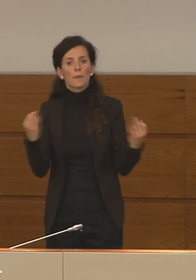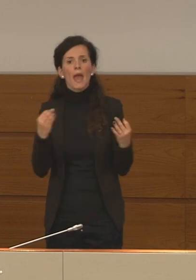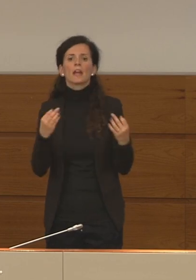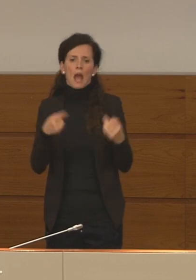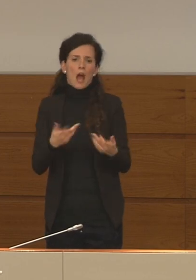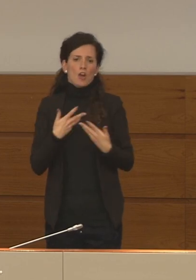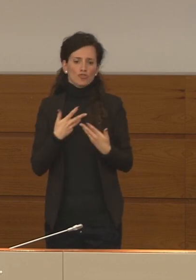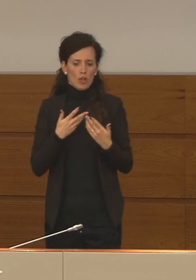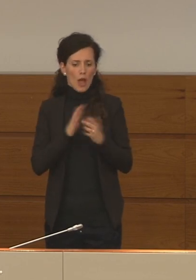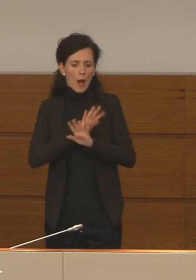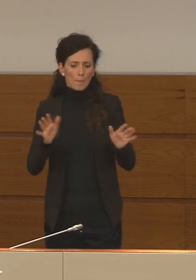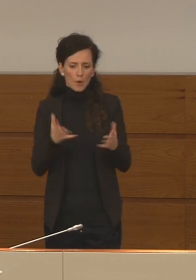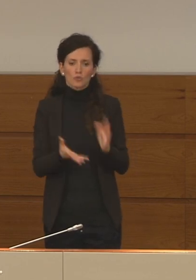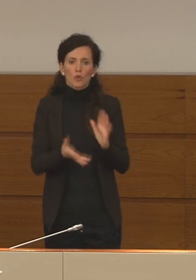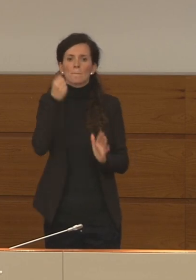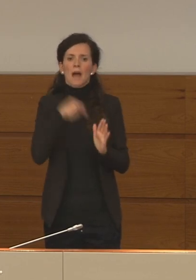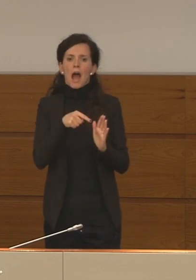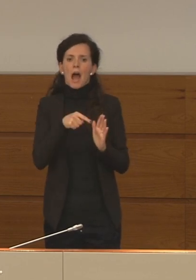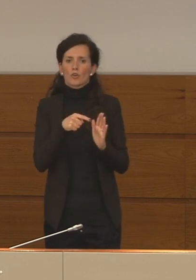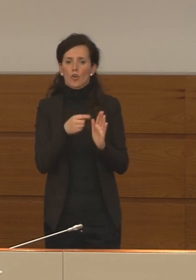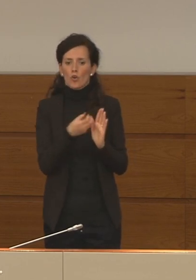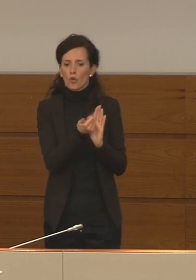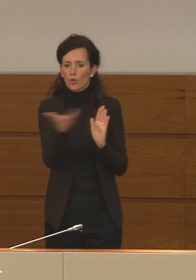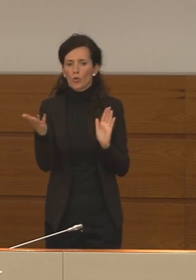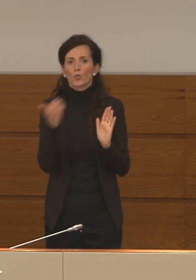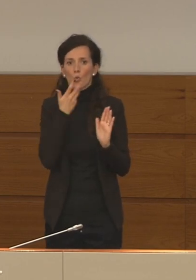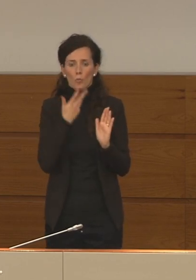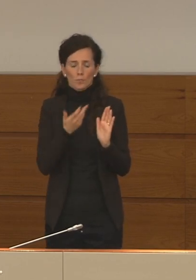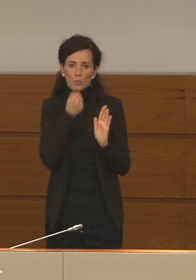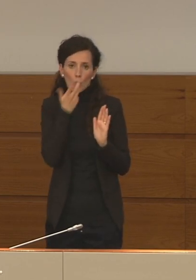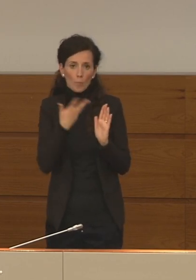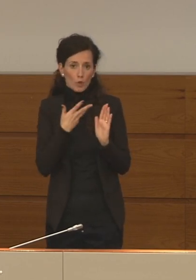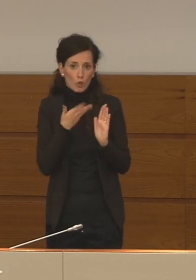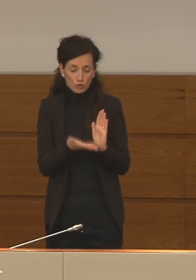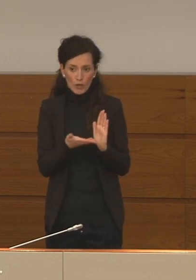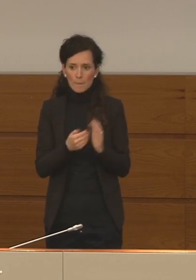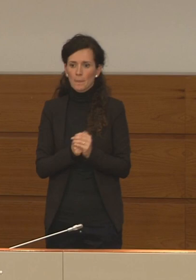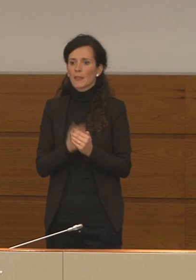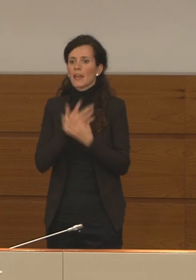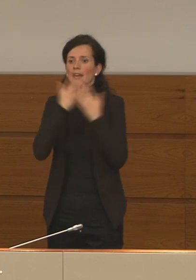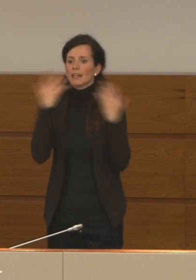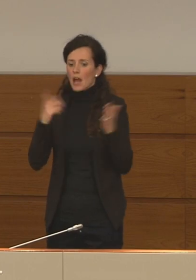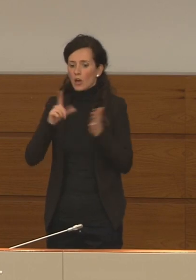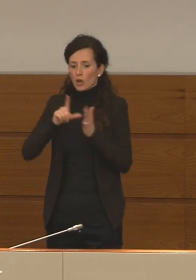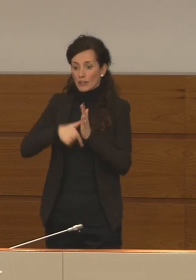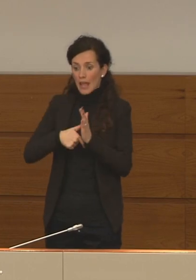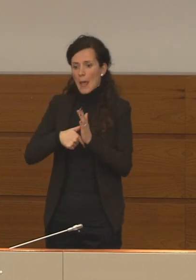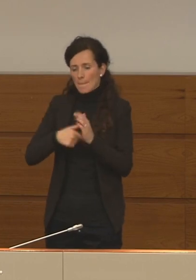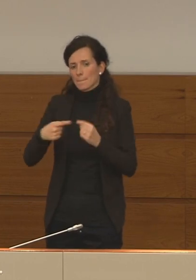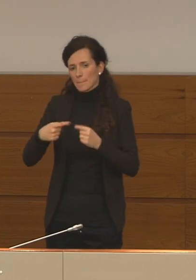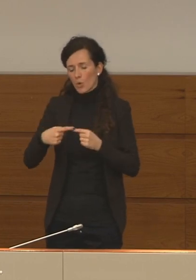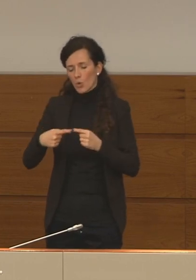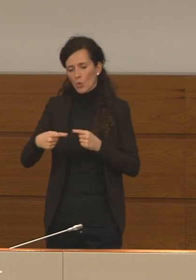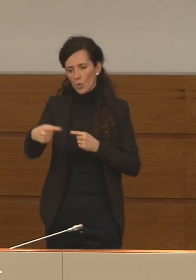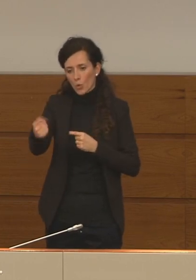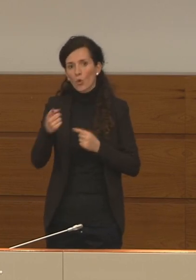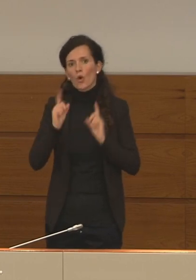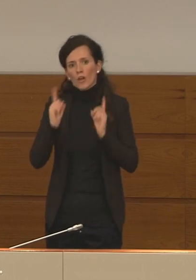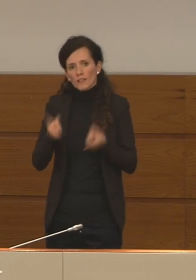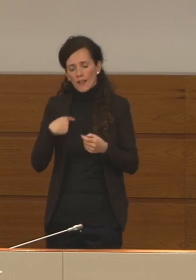questo è un primo problema. È chiaro che si sta riducendo, il tempo di riduzione ovviamente è progressivamente più lungo e questo è un elemento importante.